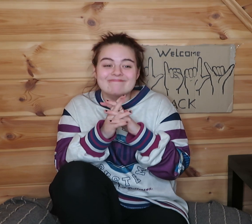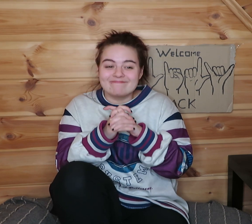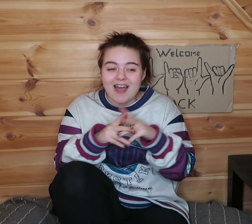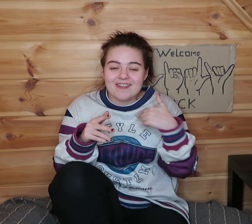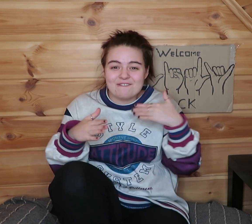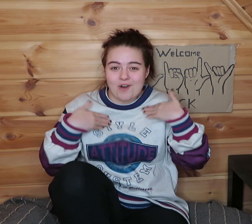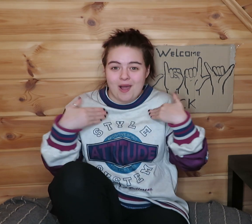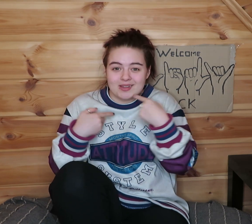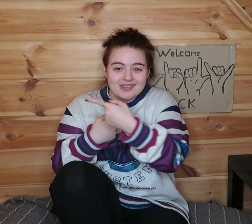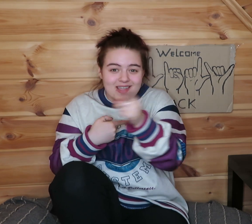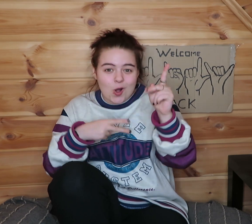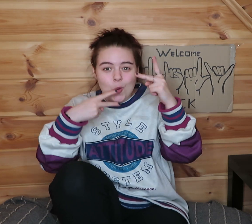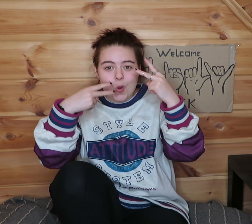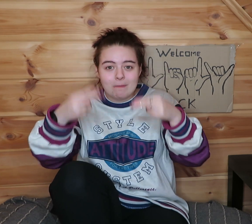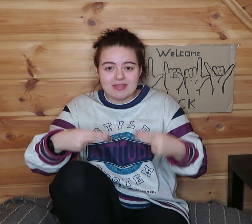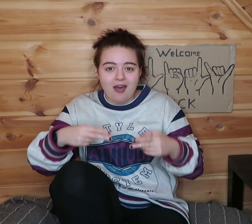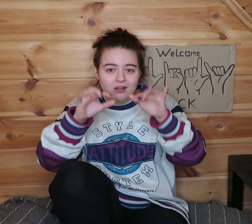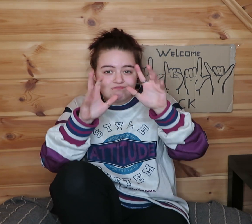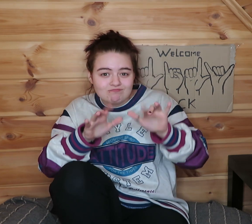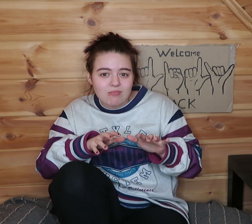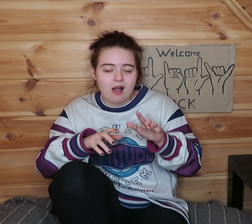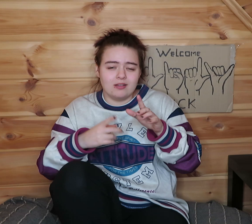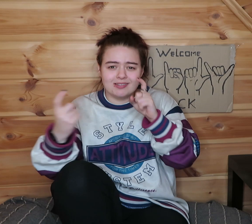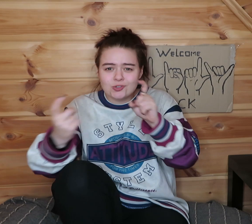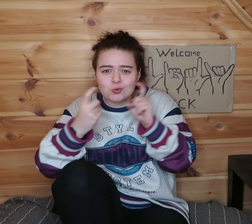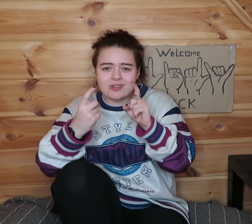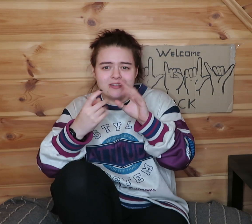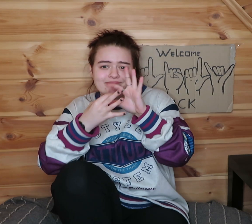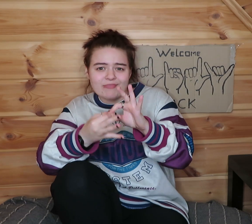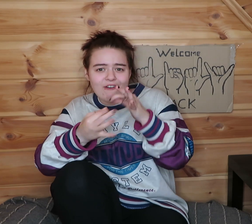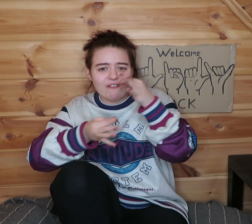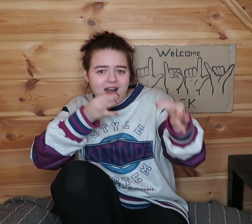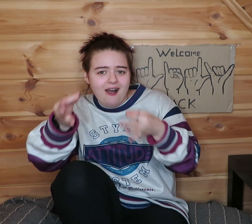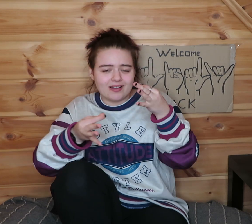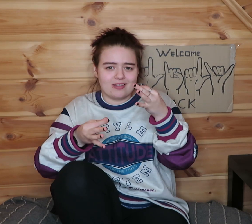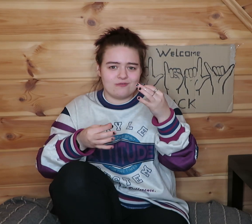Ich freue mich auf eure Kommentare und auch auf die Diskussionen rund um die Themen.